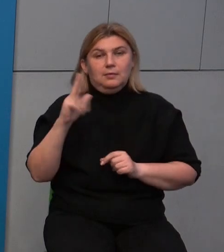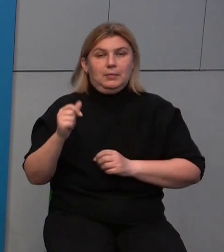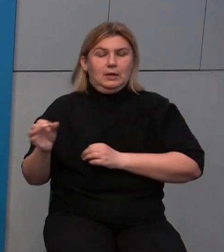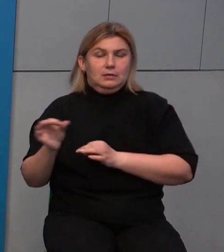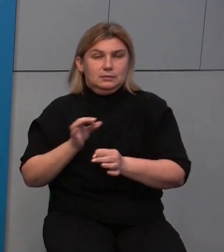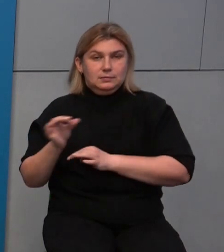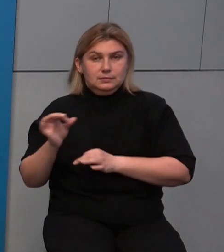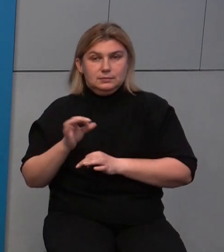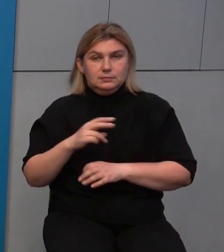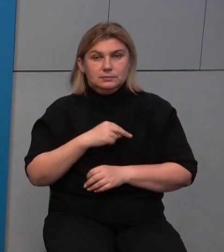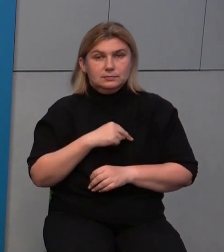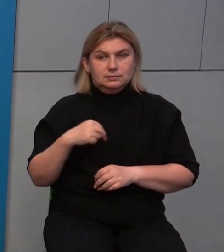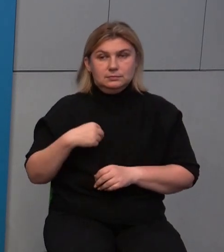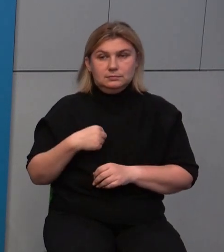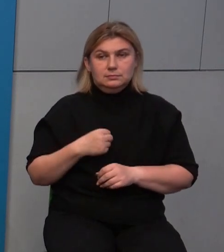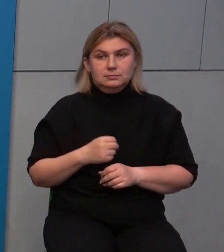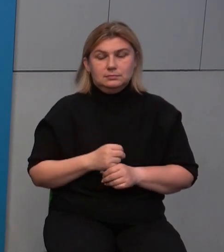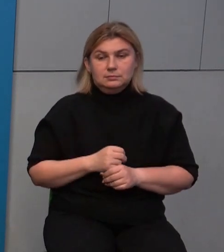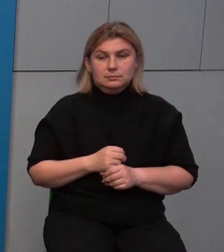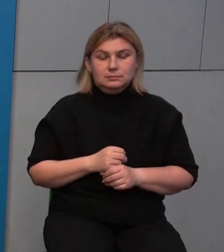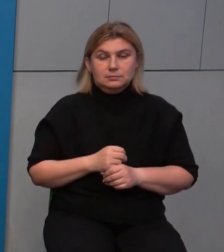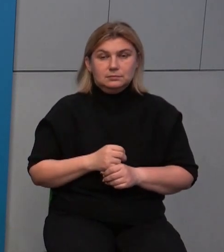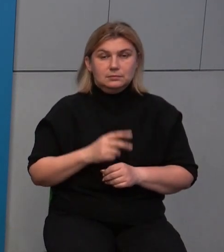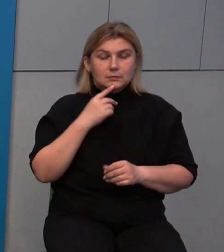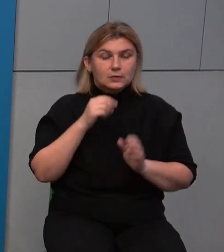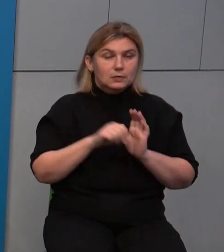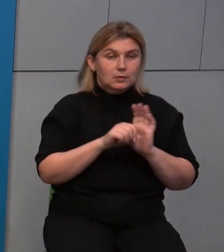naszego rodu od powstania styczniowego